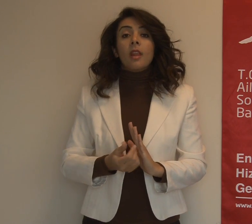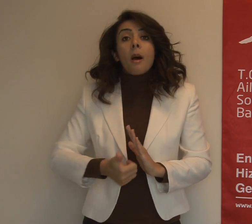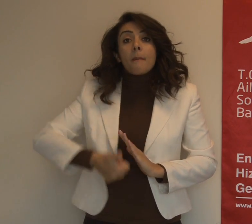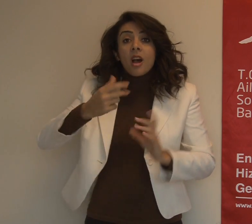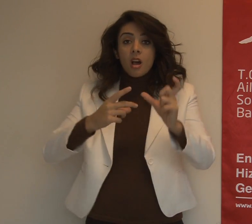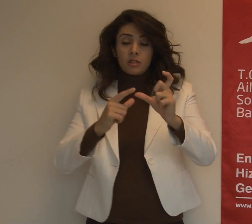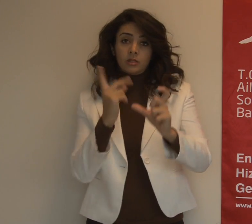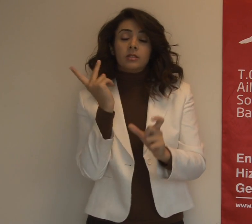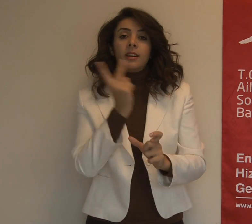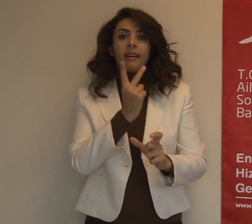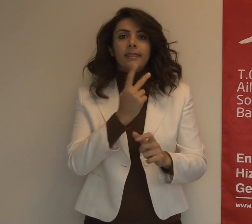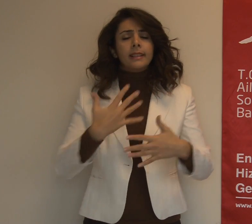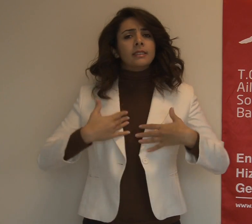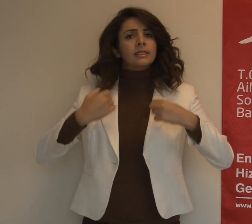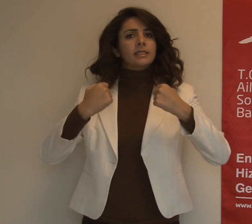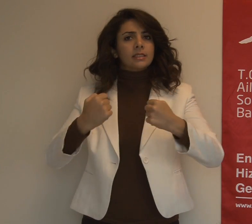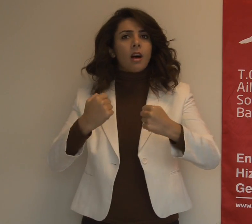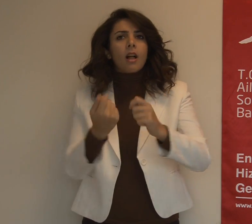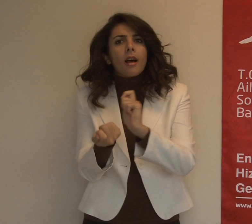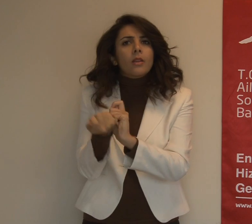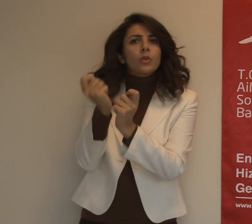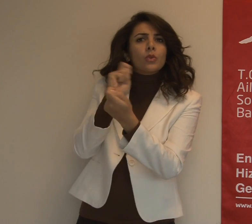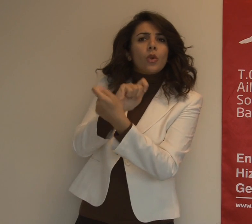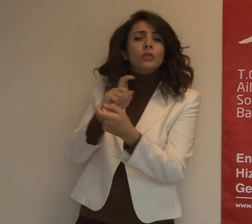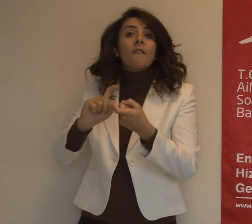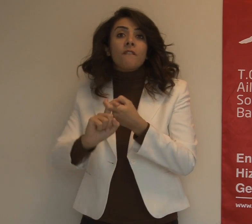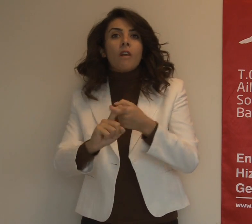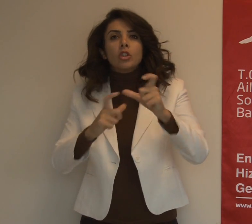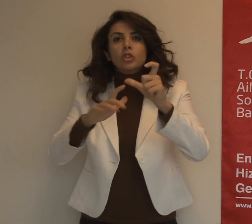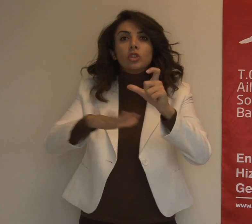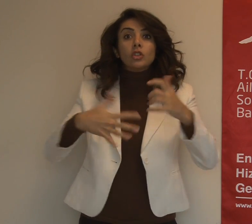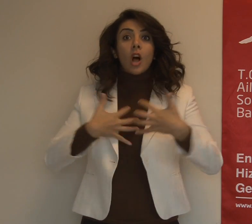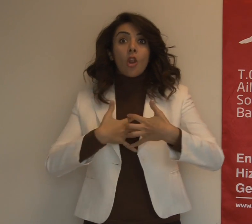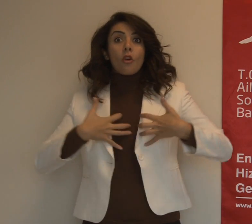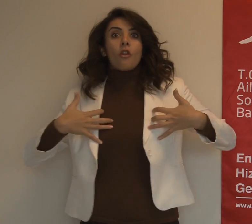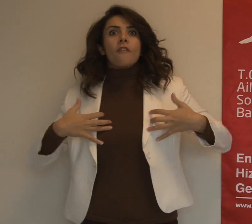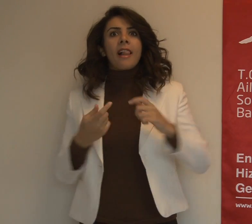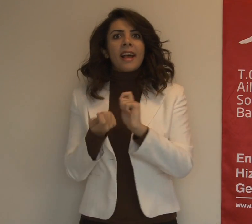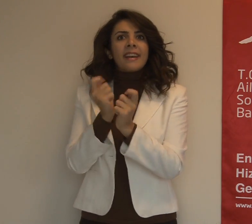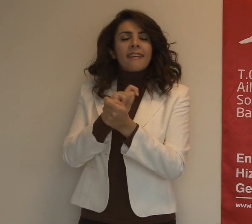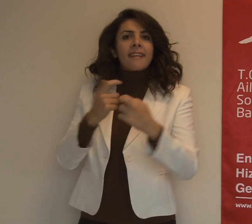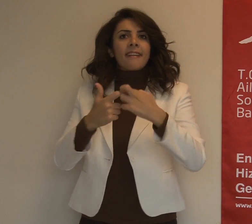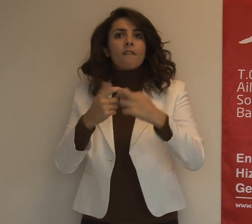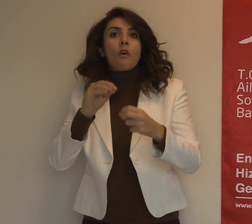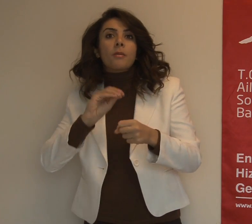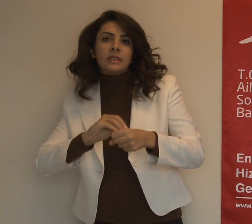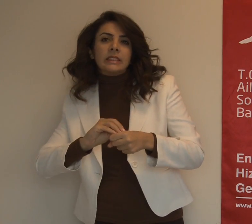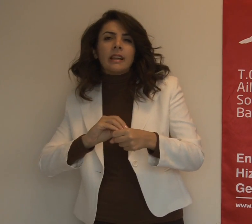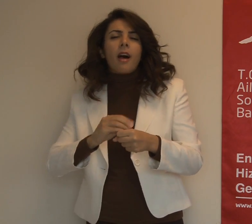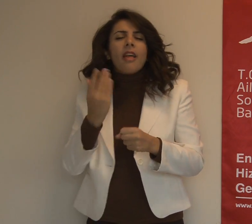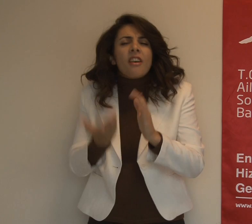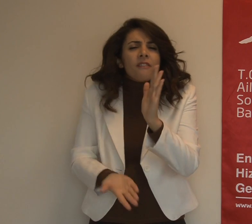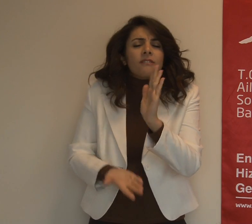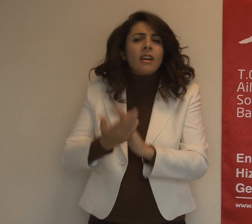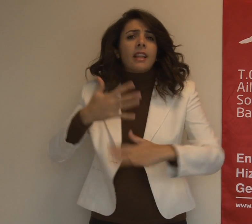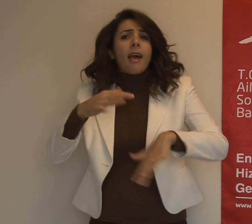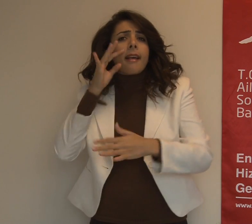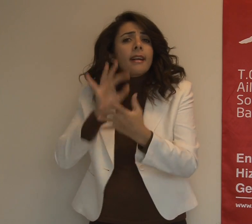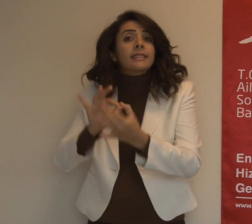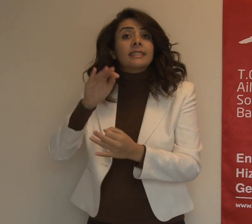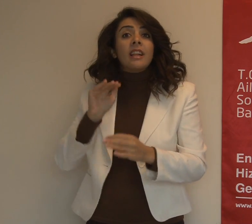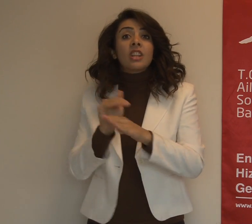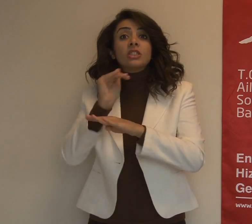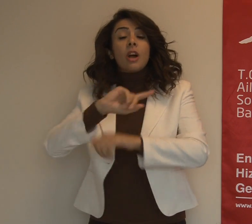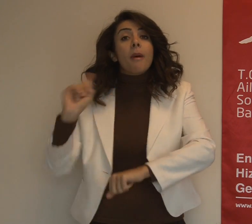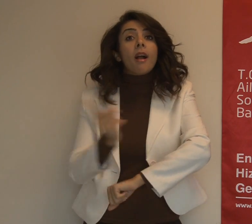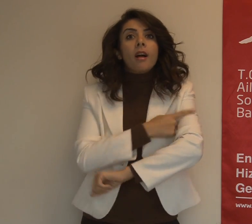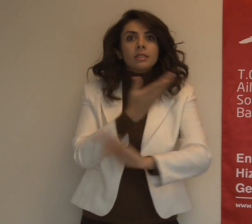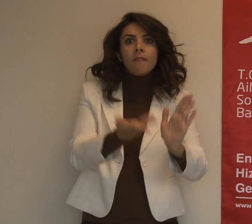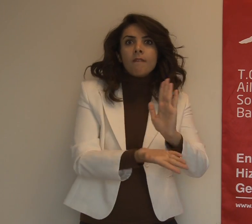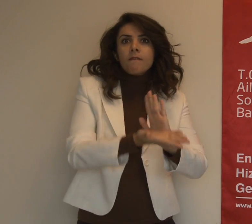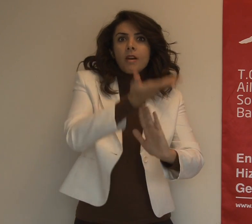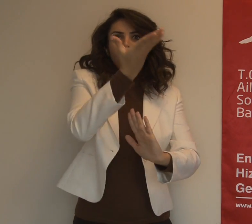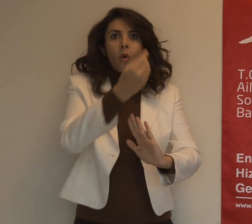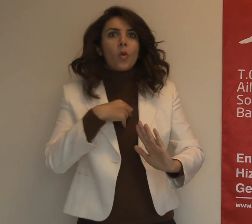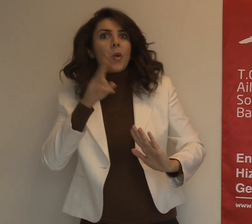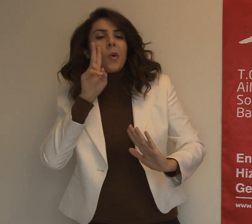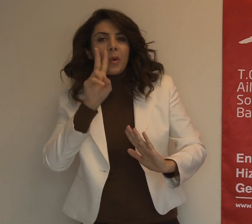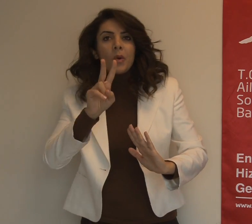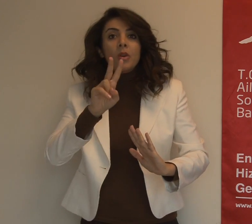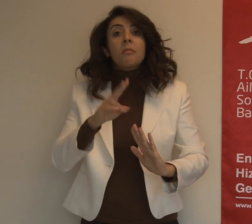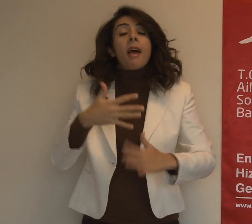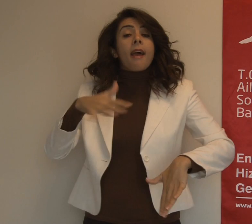Bakan Şahin, sağlıkta dönüşümün ve sosyal güvenlik reformunun en çok engellerin yaşam kalitesini yükselttiğini belirterek,